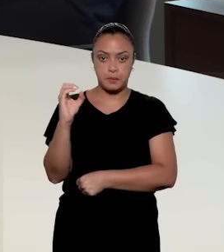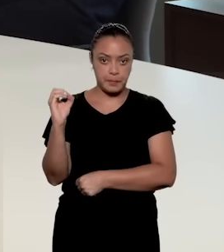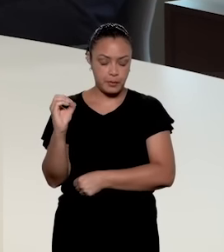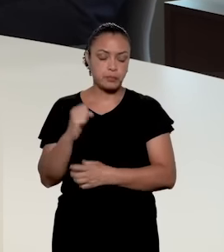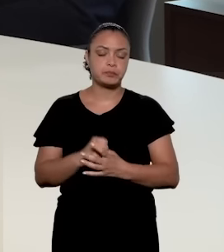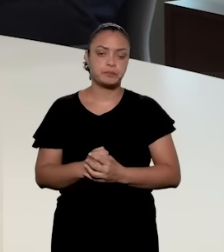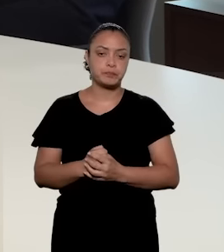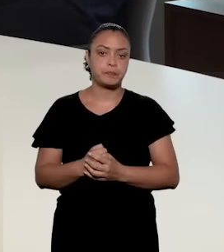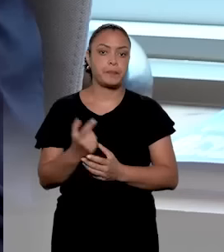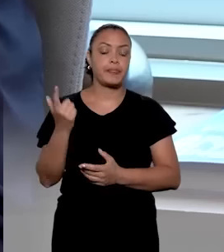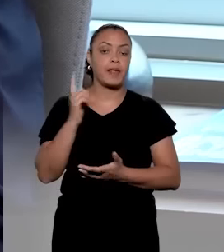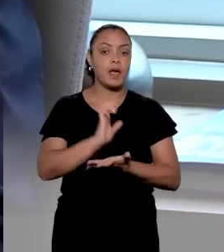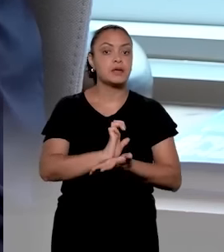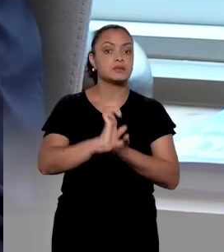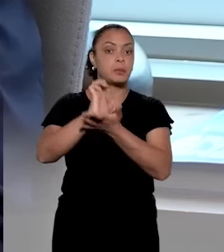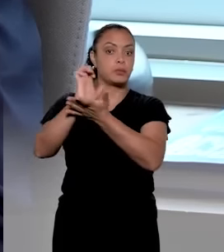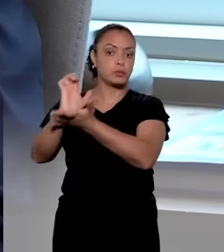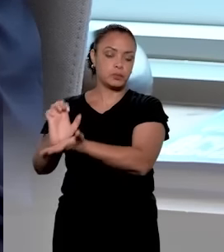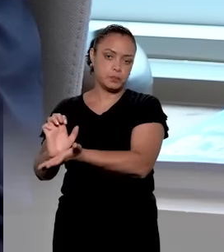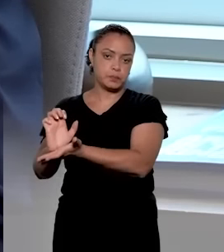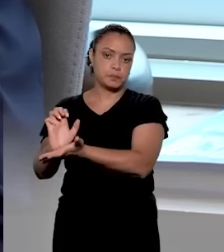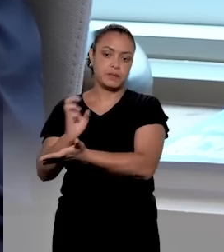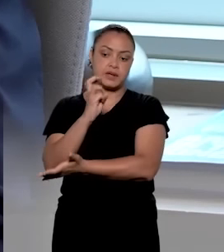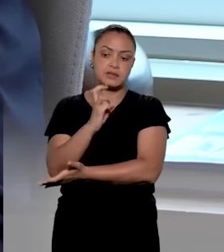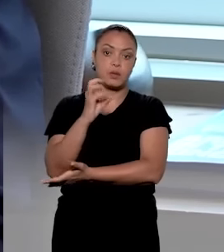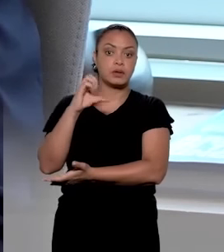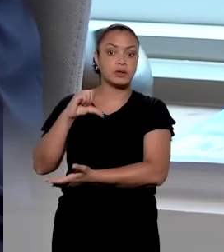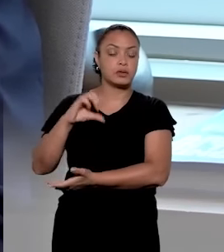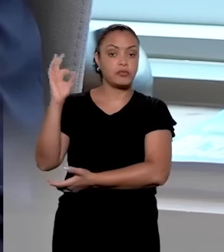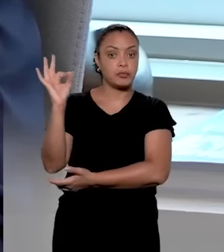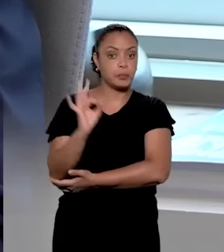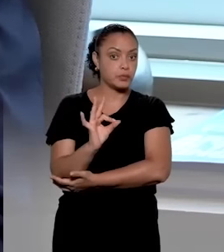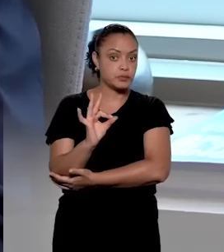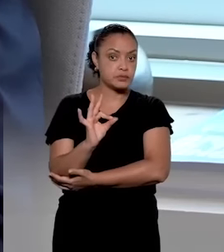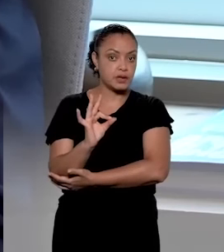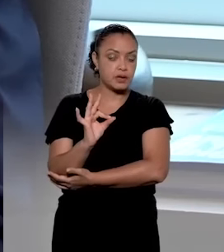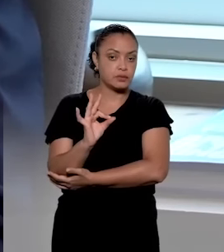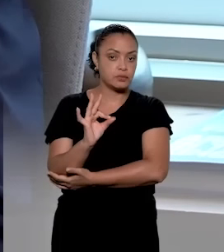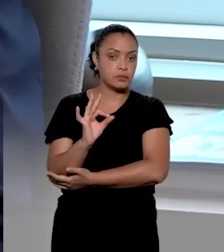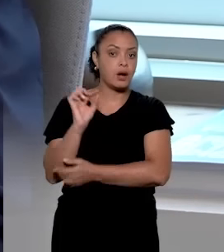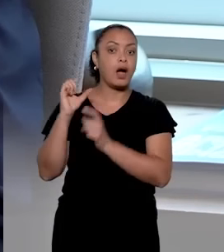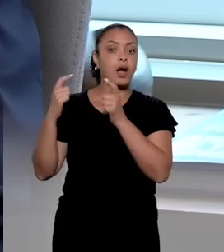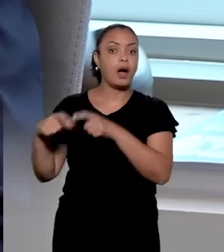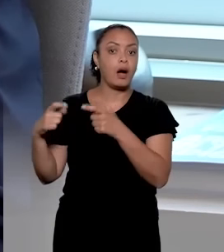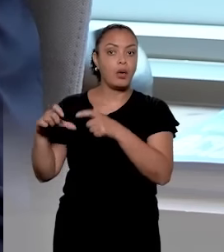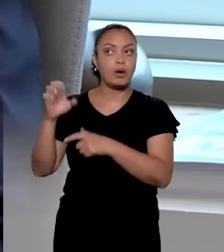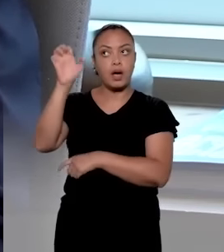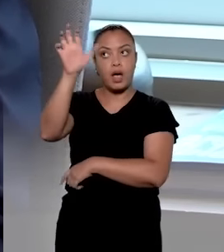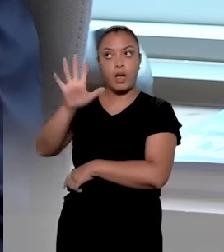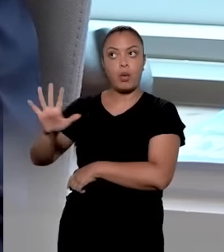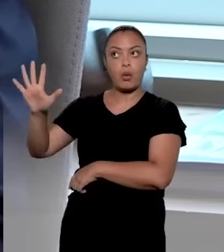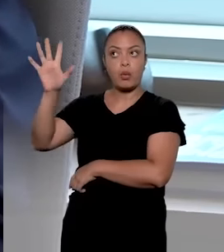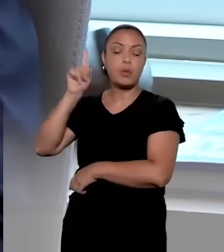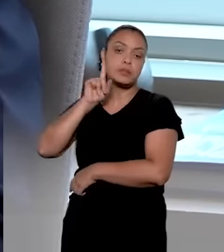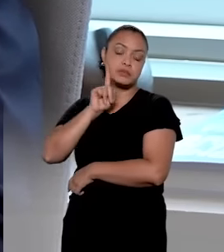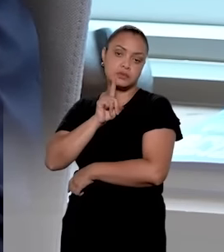por exemplo, nós exportamos 59% de tudo que produzimos para Estados Unidos e União Europeia,